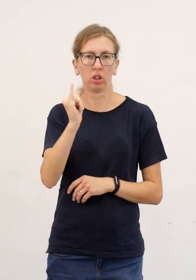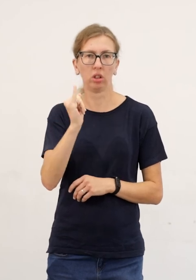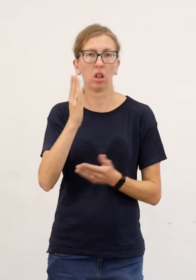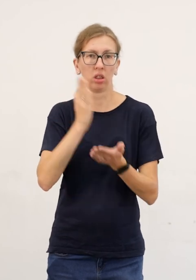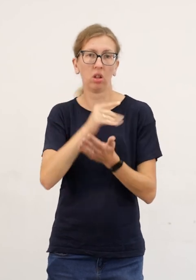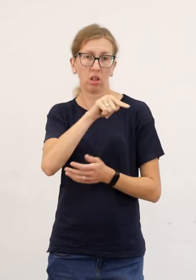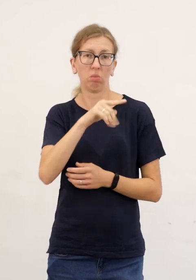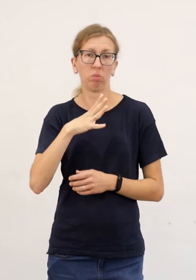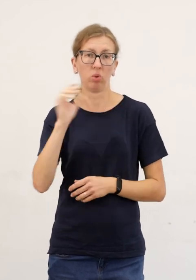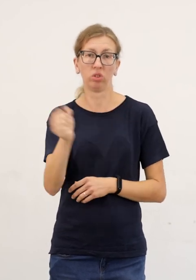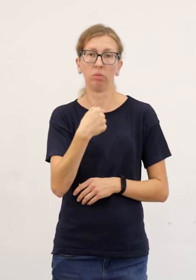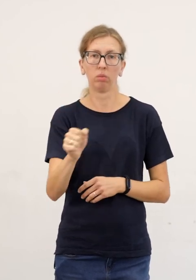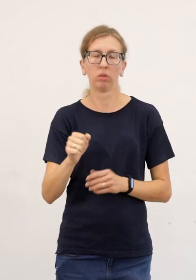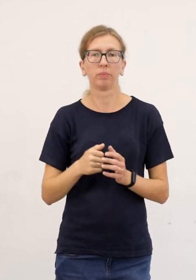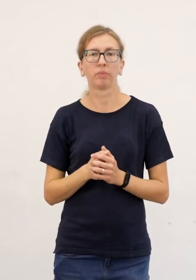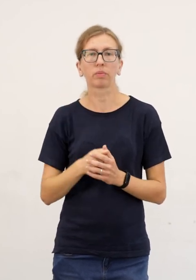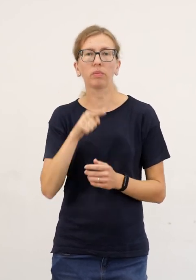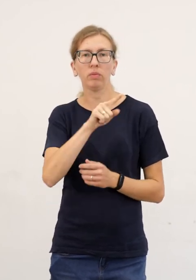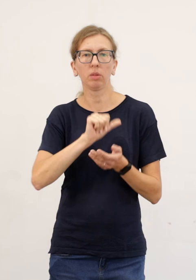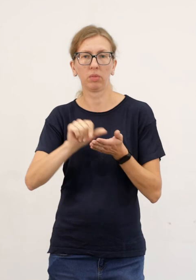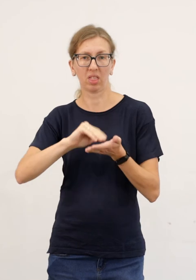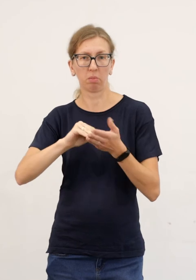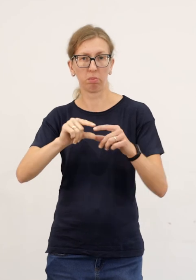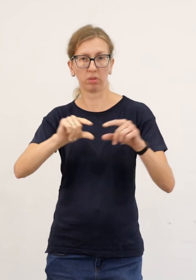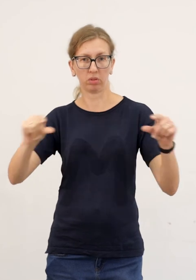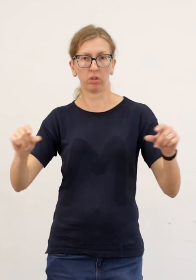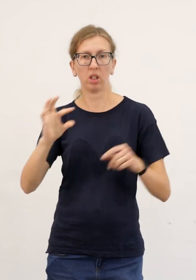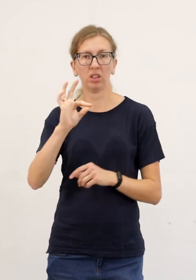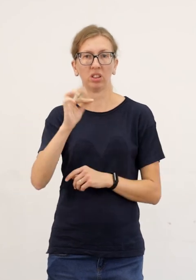Z drugiej strony znajduje się napis „AUDACES FORTUNA IUVAT”,